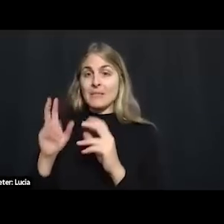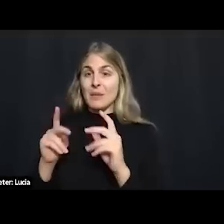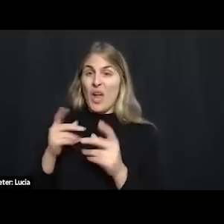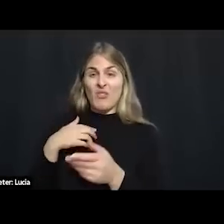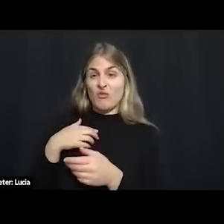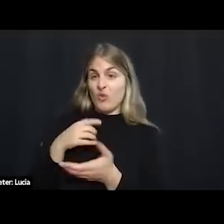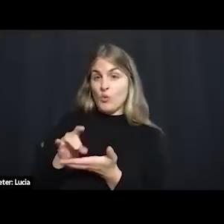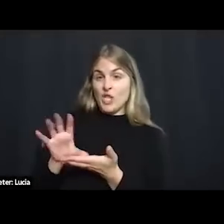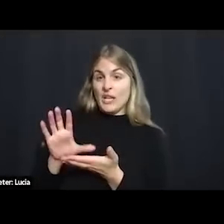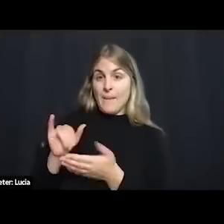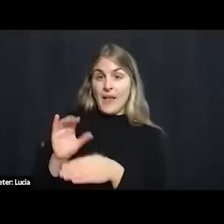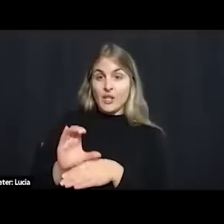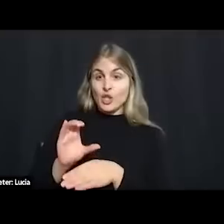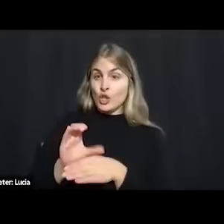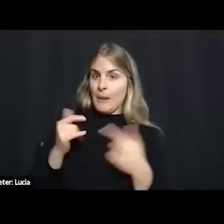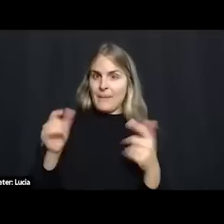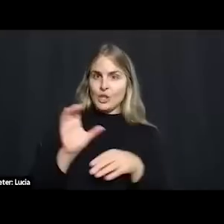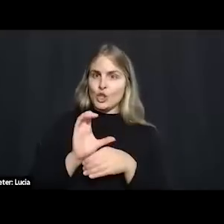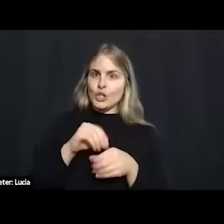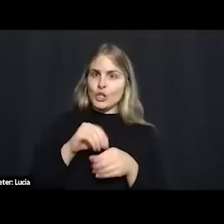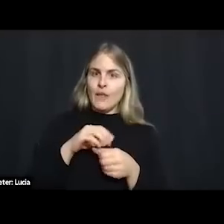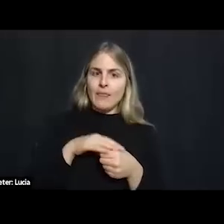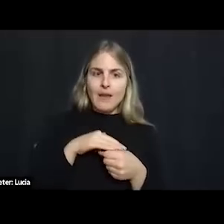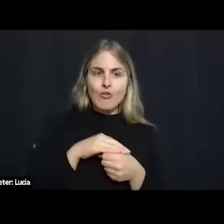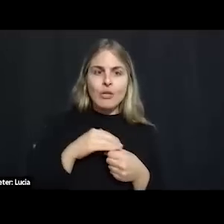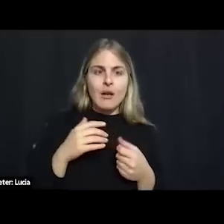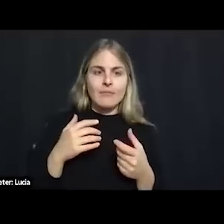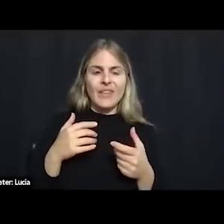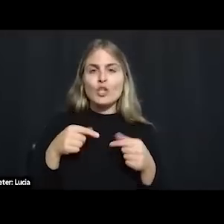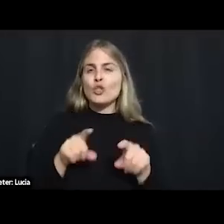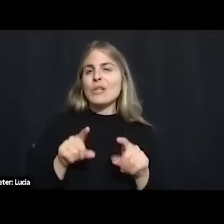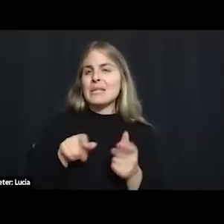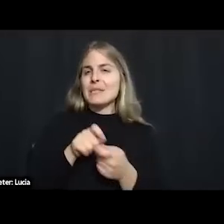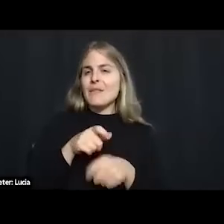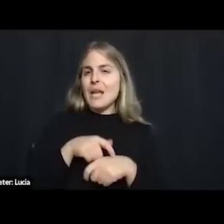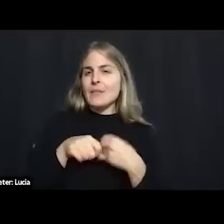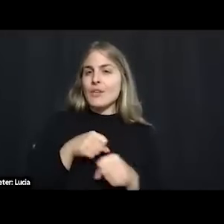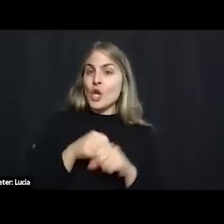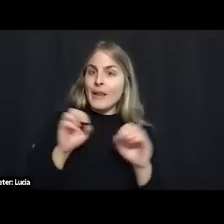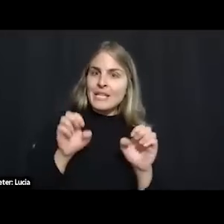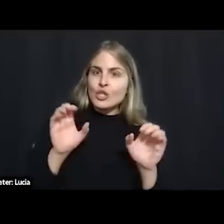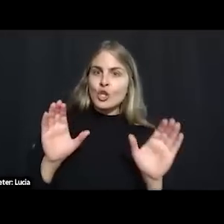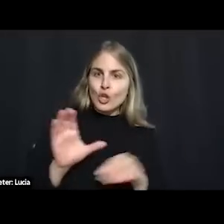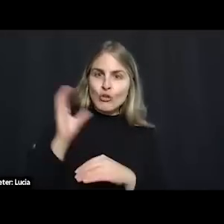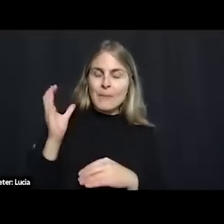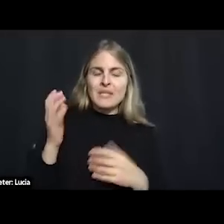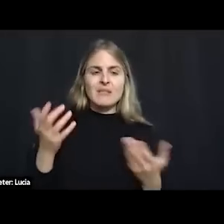en varias épocas del año cuando los dignatarios vienen de visita, como en Pascua y Navidad, ella hizo su propia misa alternativa